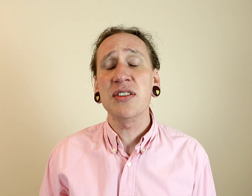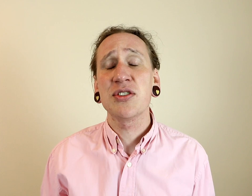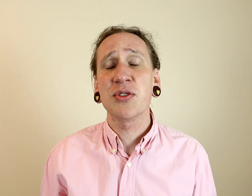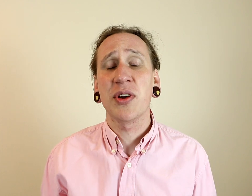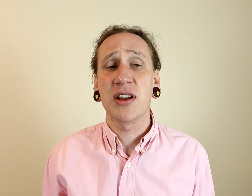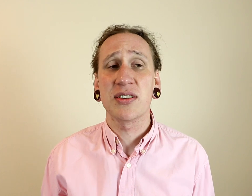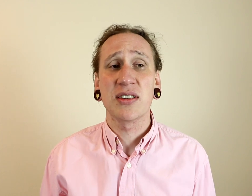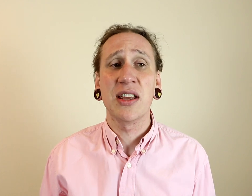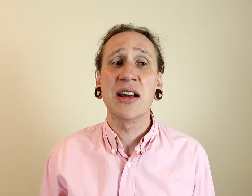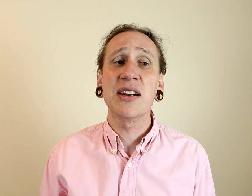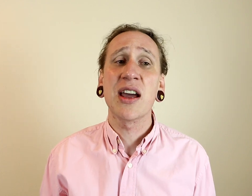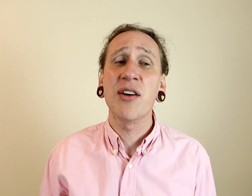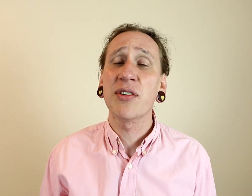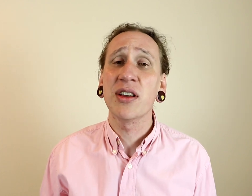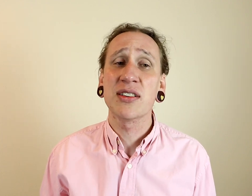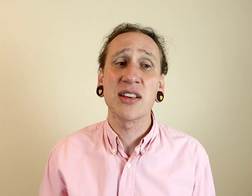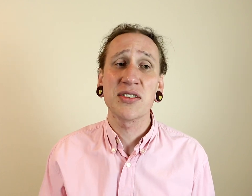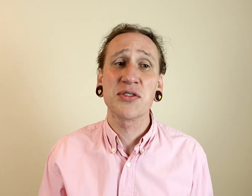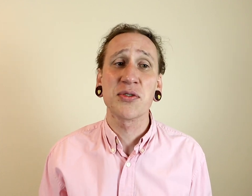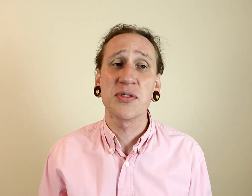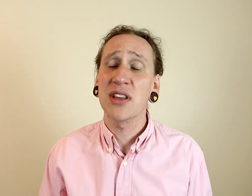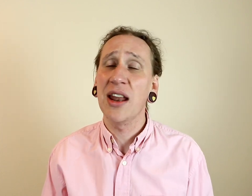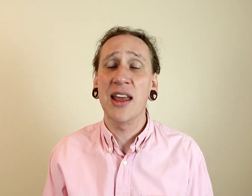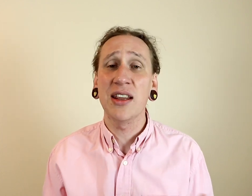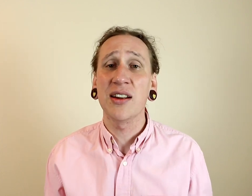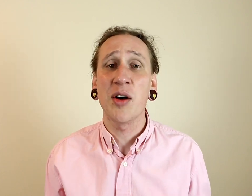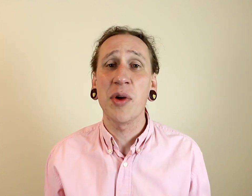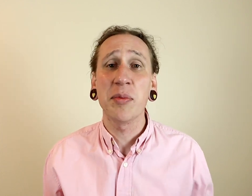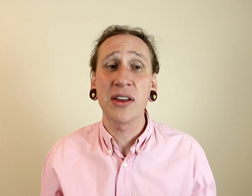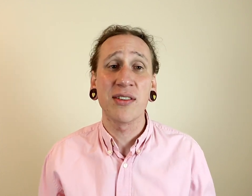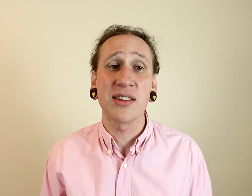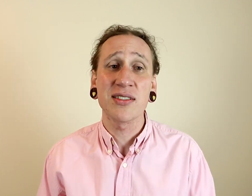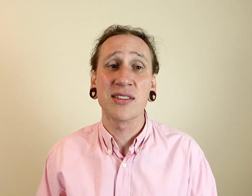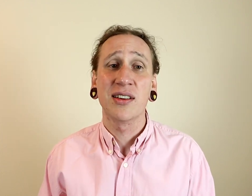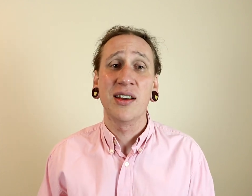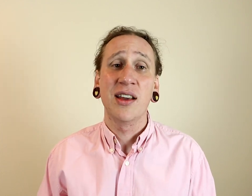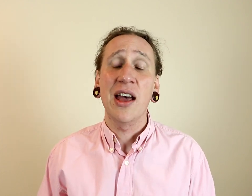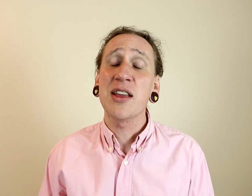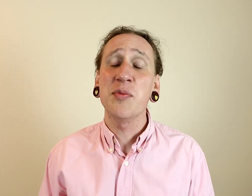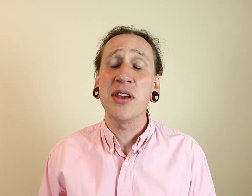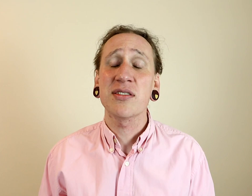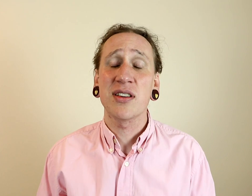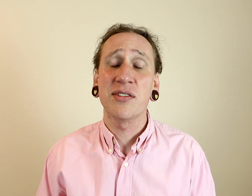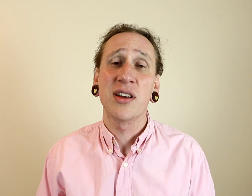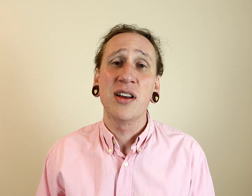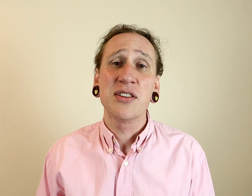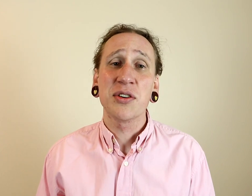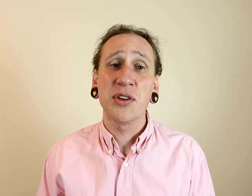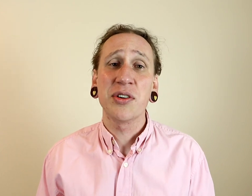Y únete a nosotros para descubrir tales verdades en todos y cada uno de los eventos públicos, y comprometerte